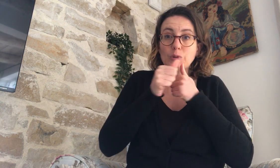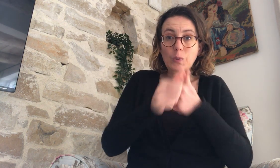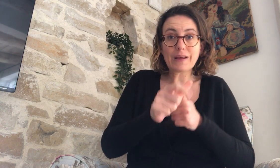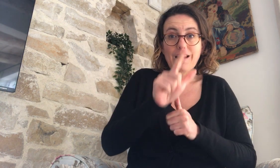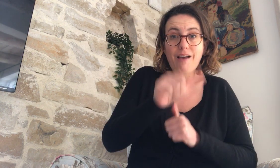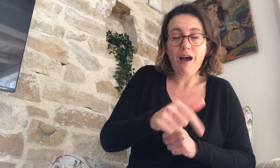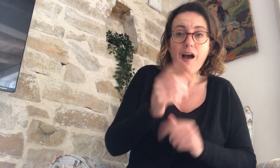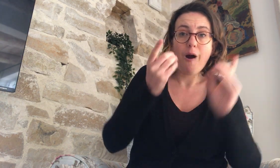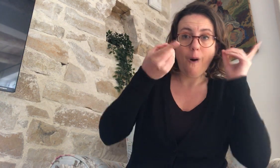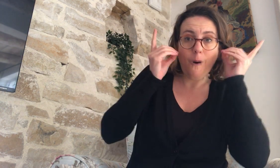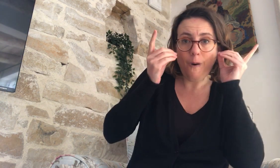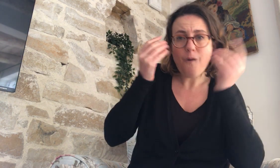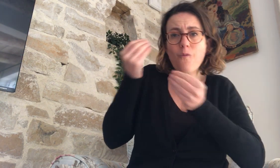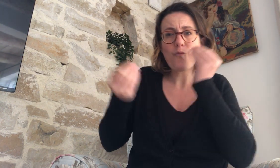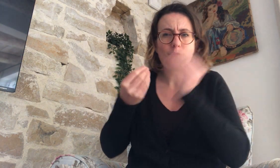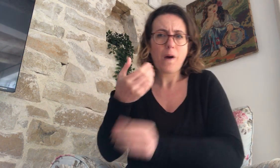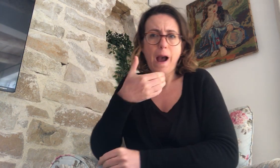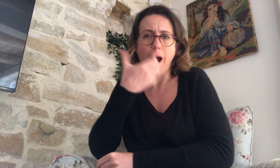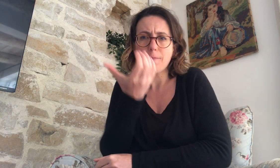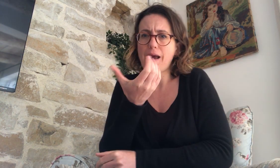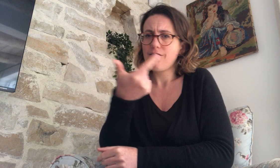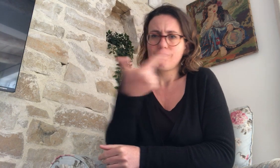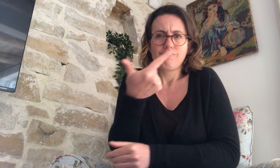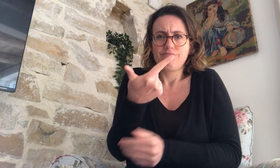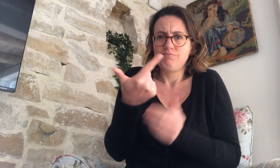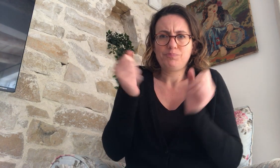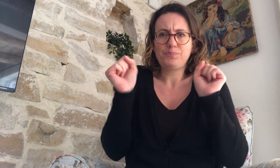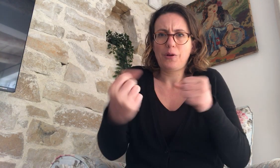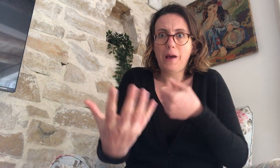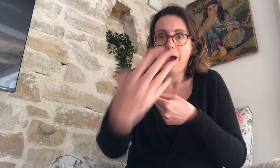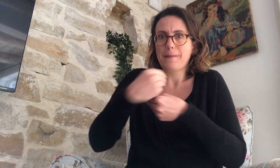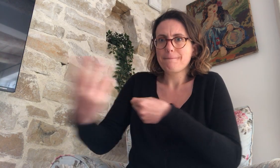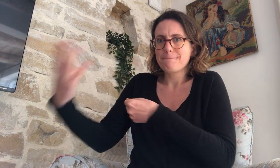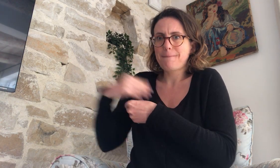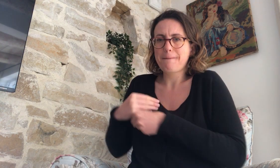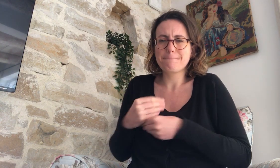Ceux qui ont des appareils Android et Apple peuvent participer.